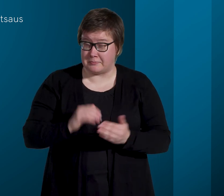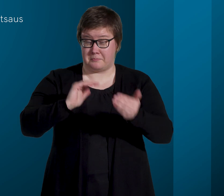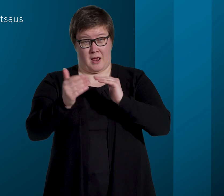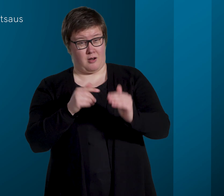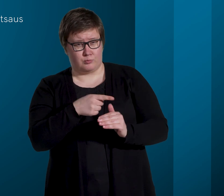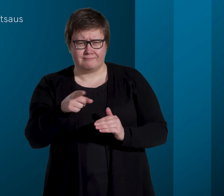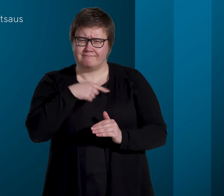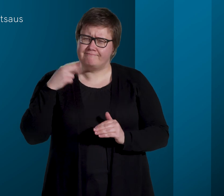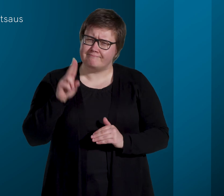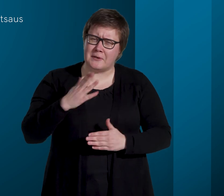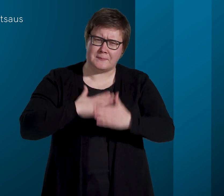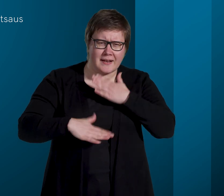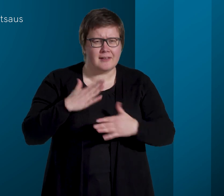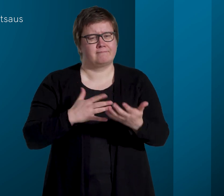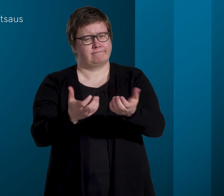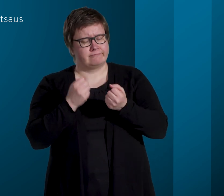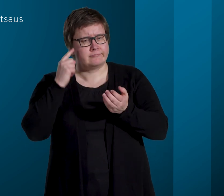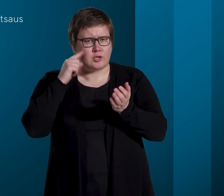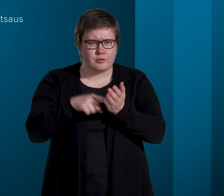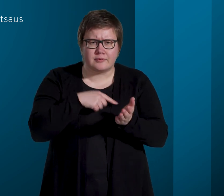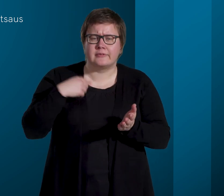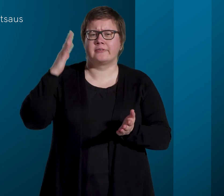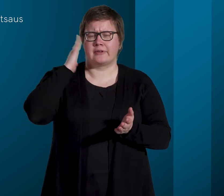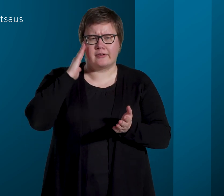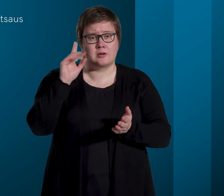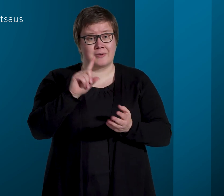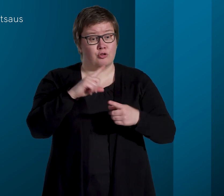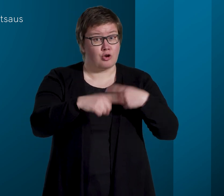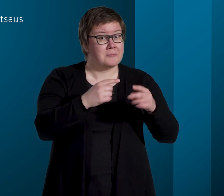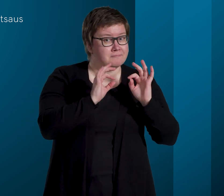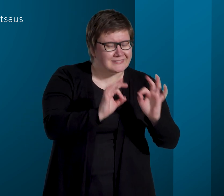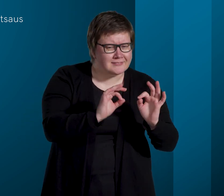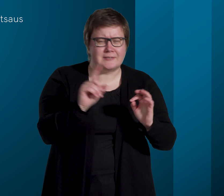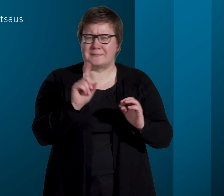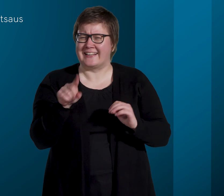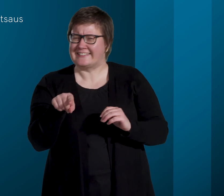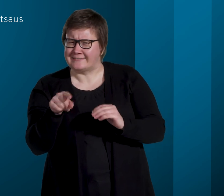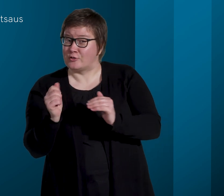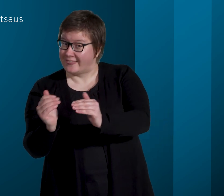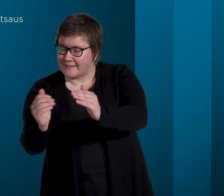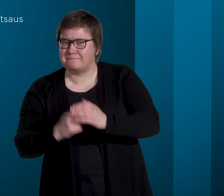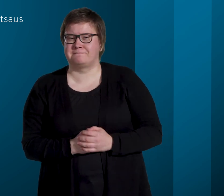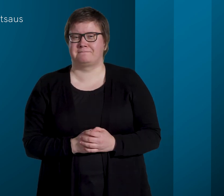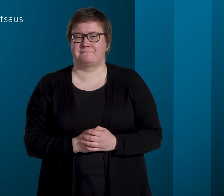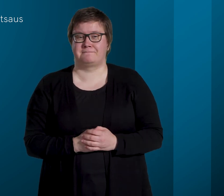Otamme myös mielellään vastaan palautetta, jotta tiedämme, mikä toimi ja mikä ei.